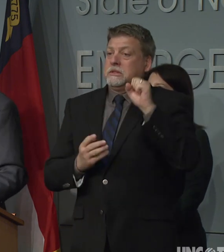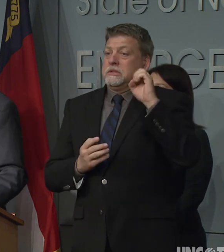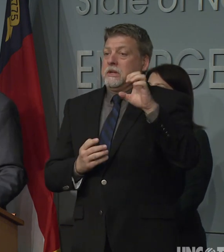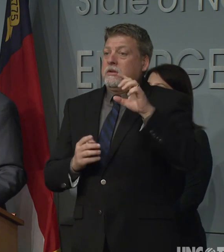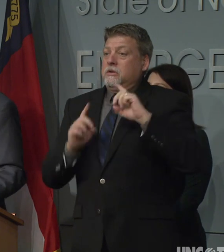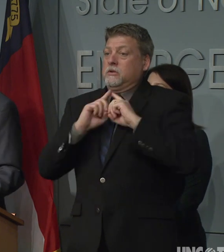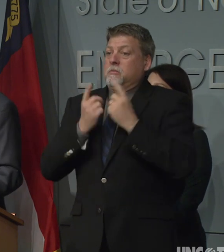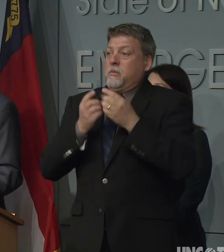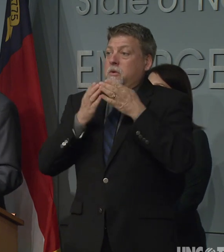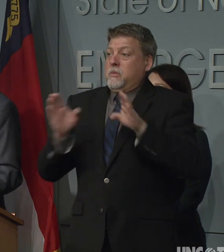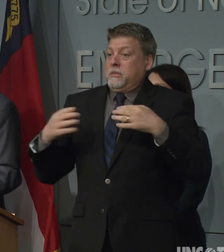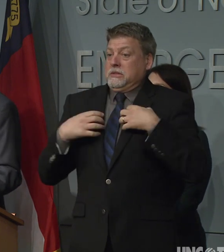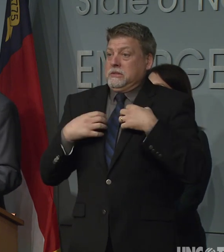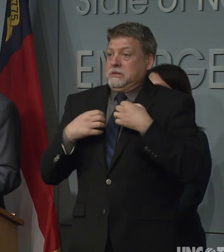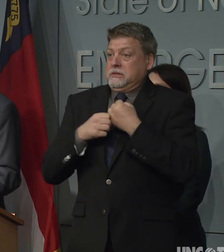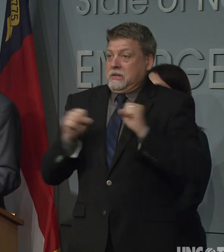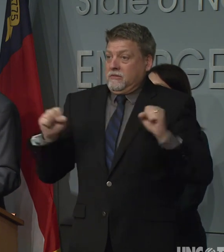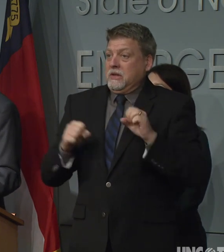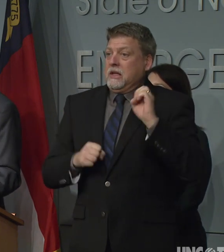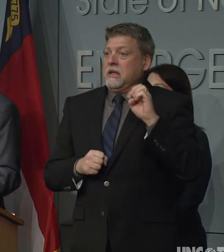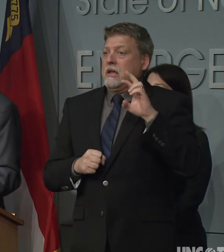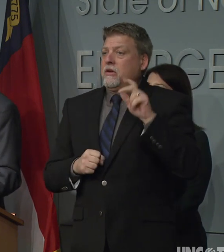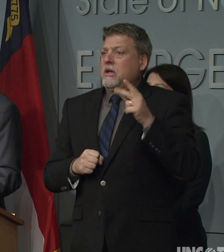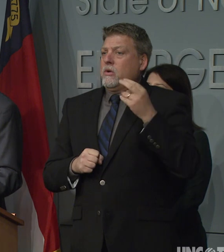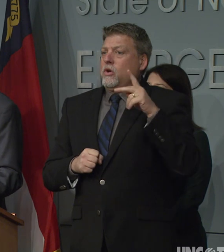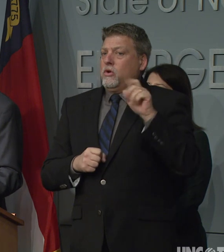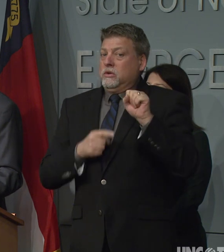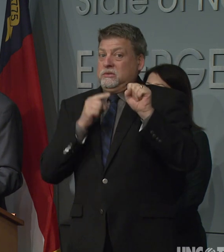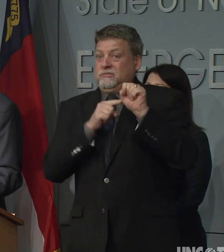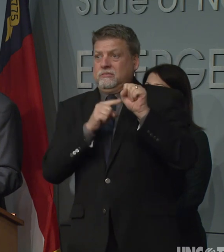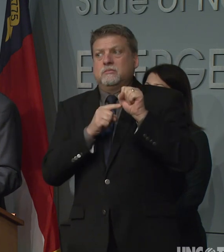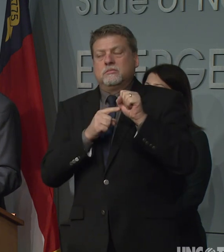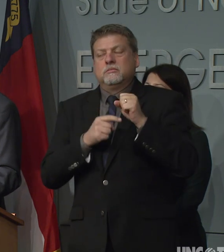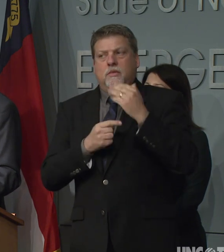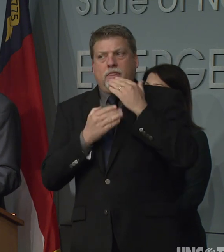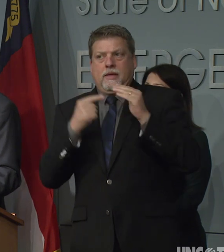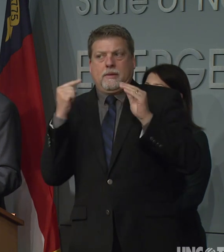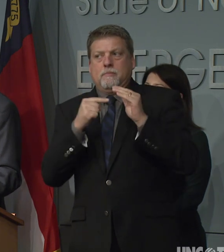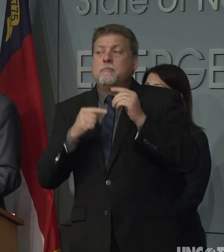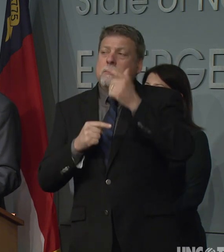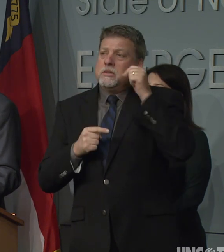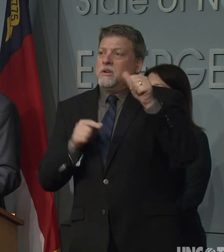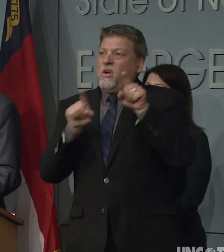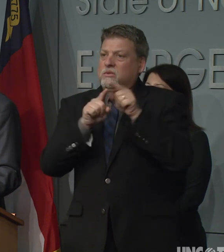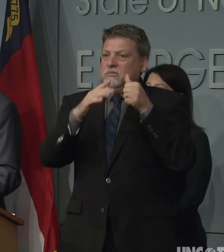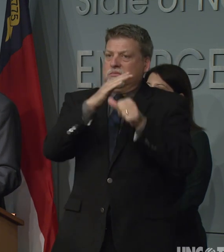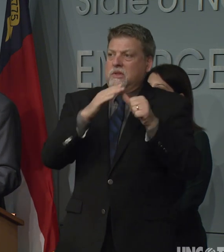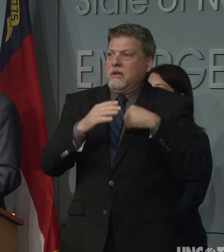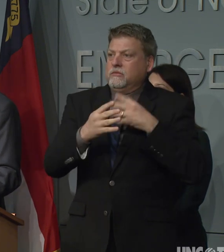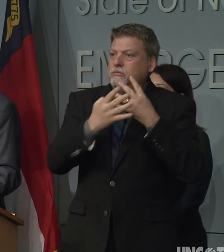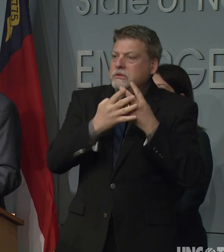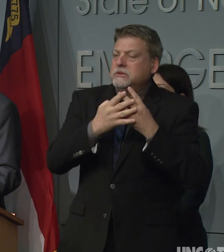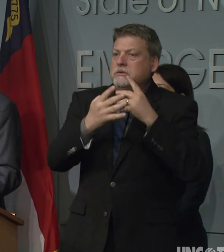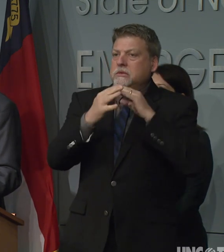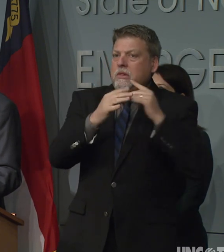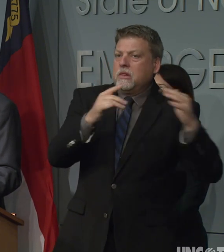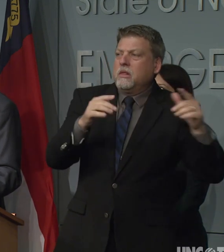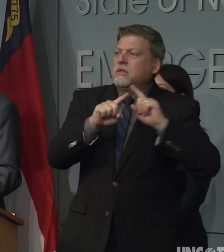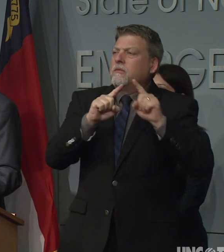Enric. Y también y también quiero también agradecer especialmente el secretario Jocs por el trabajo tan